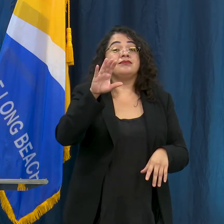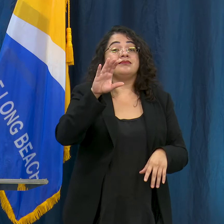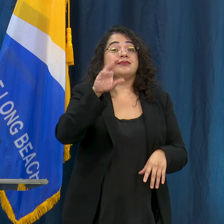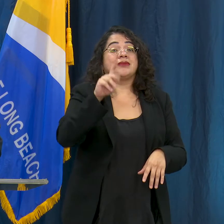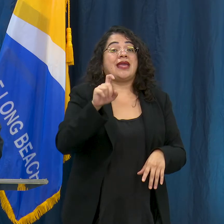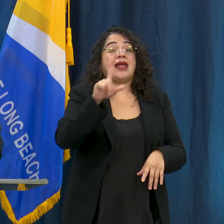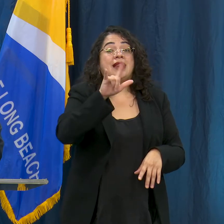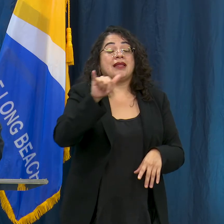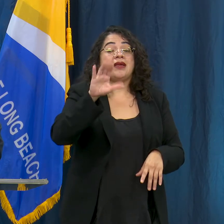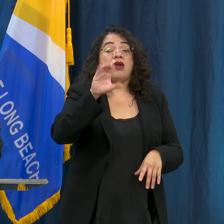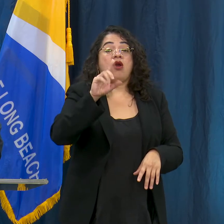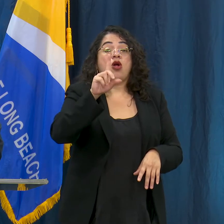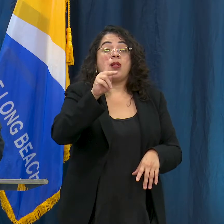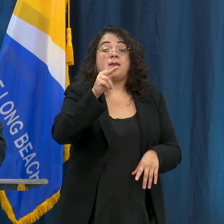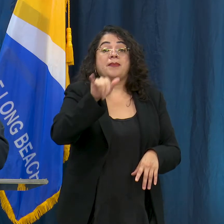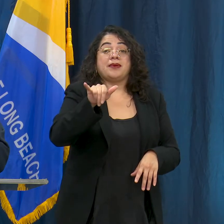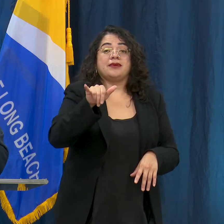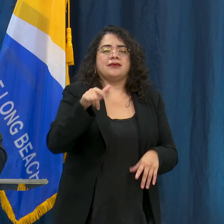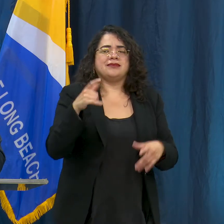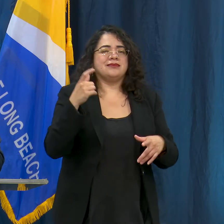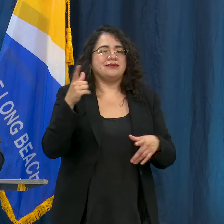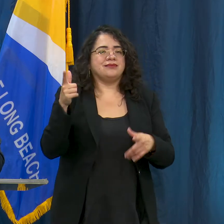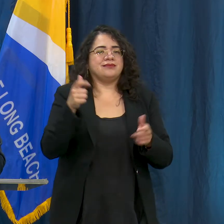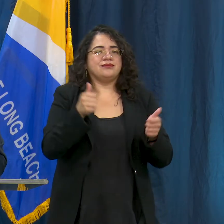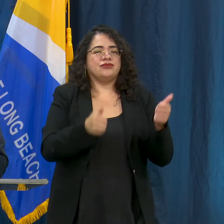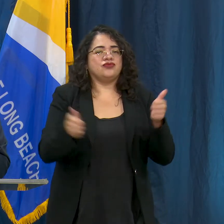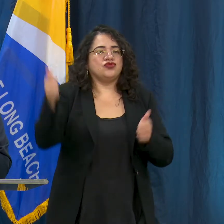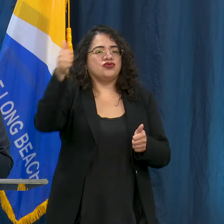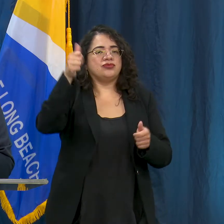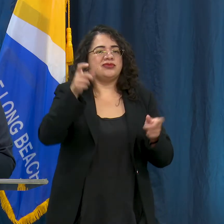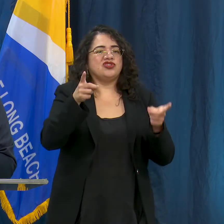Tuvok e para dar knows datos sobre nuestra Orrin de salud Otto a lazada